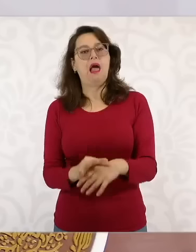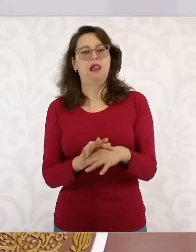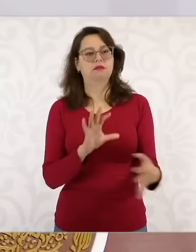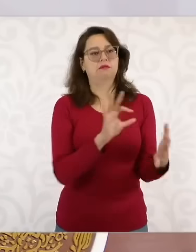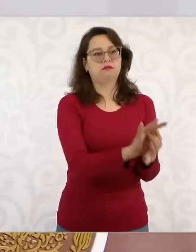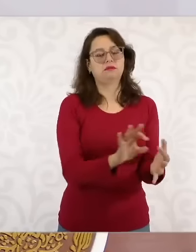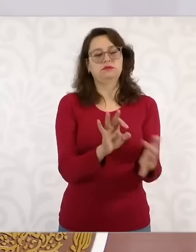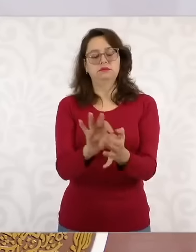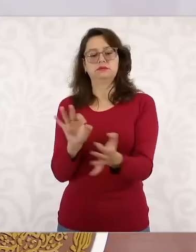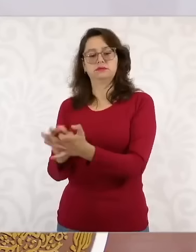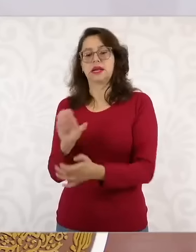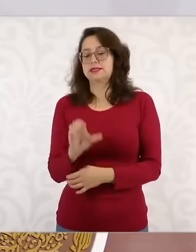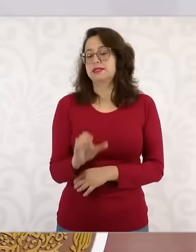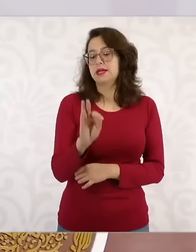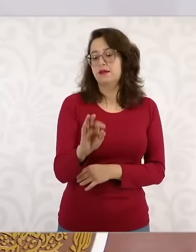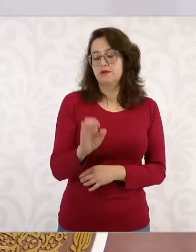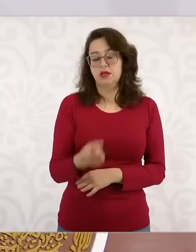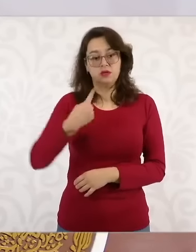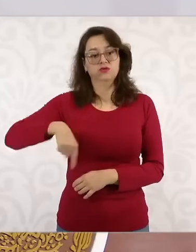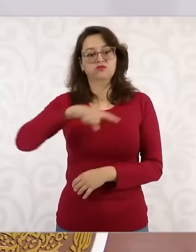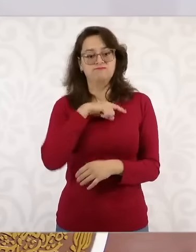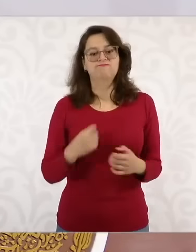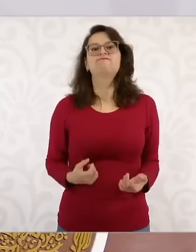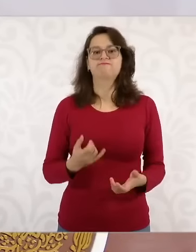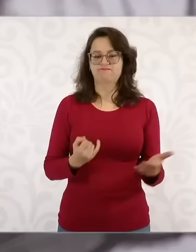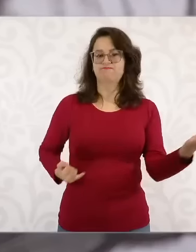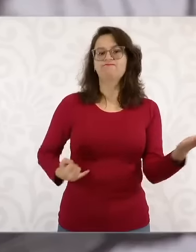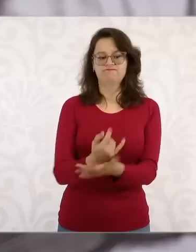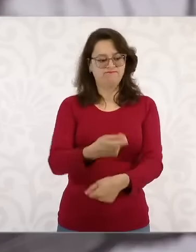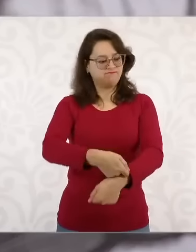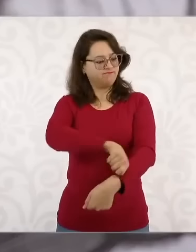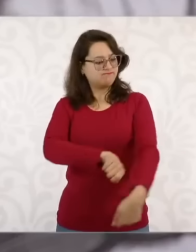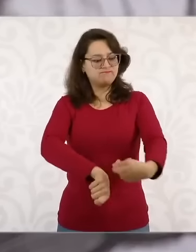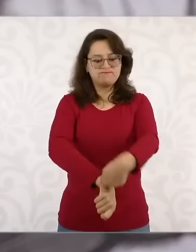Electricidad tenemos el casco bien puesto y seguirá trabajando con orden y transparencia